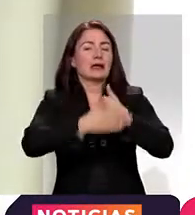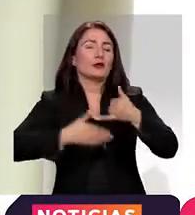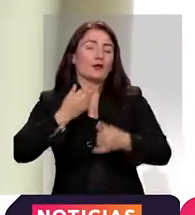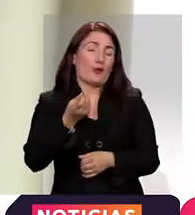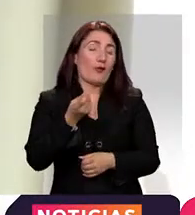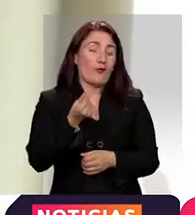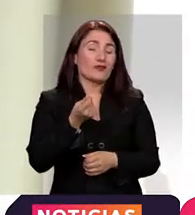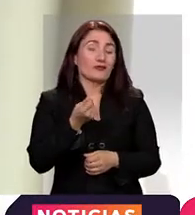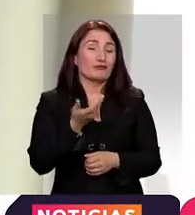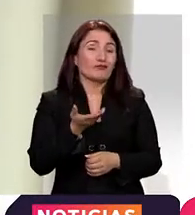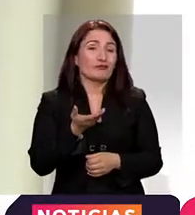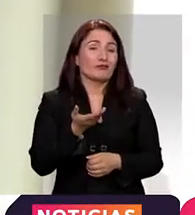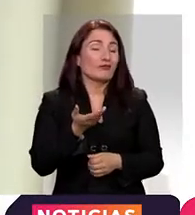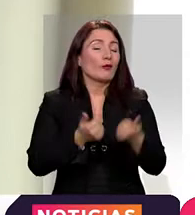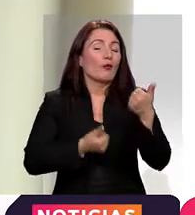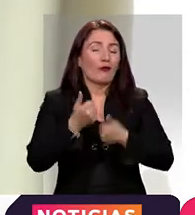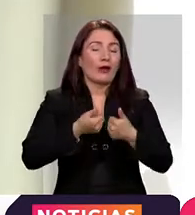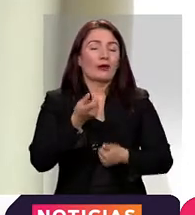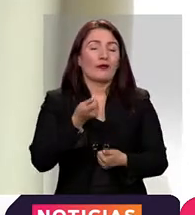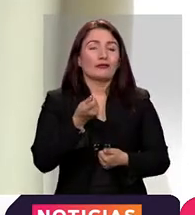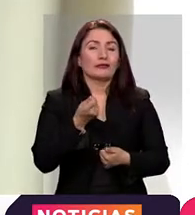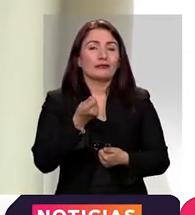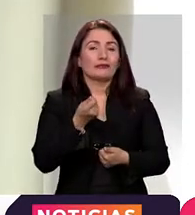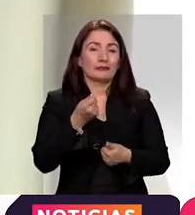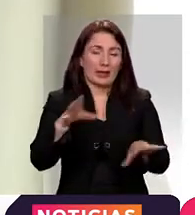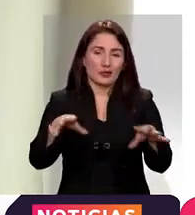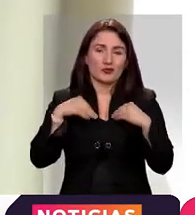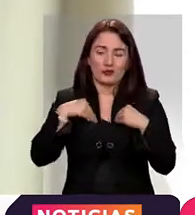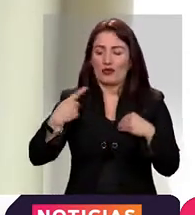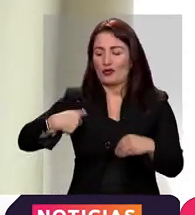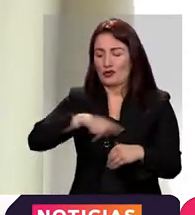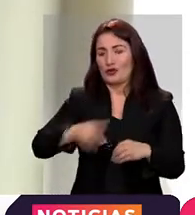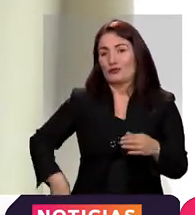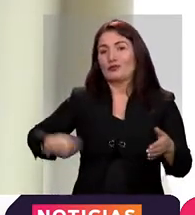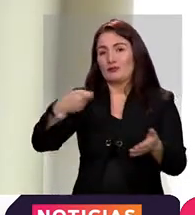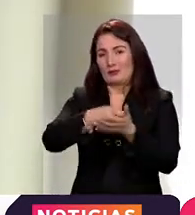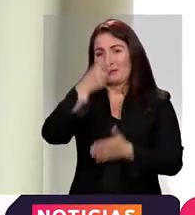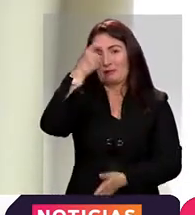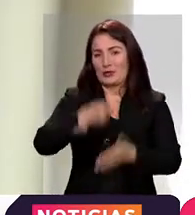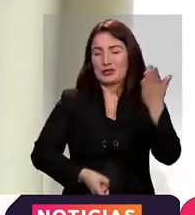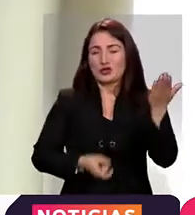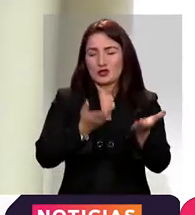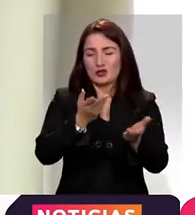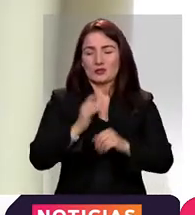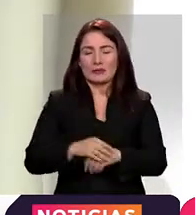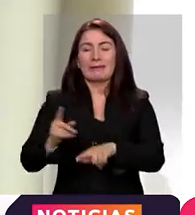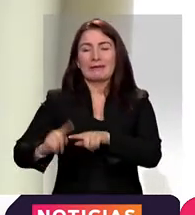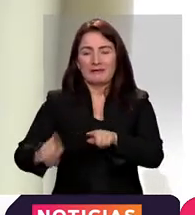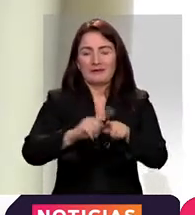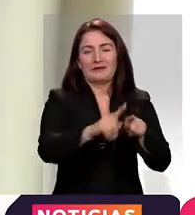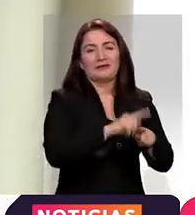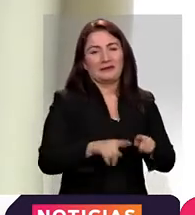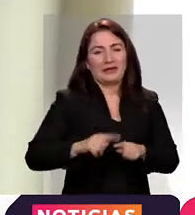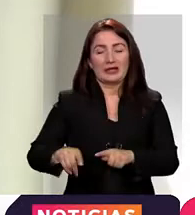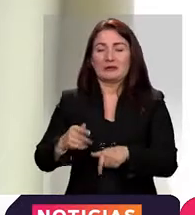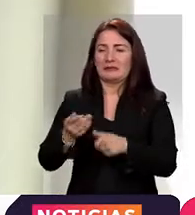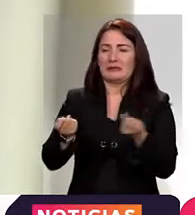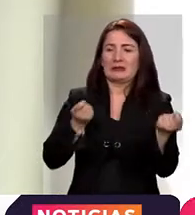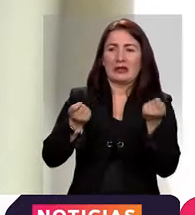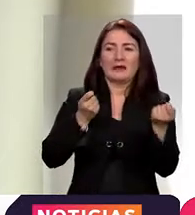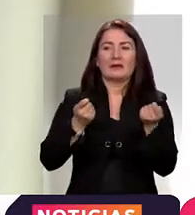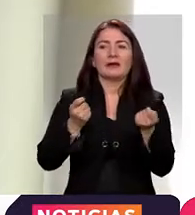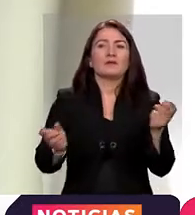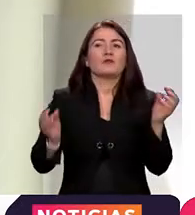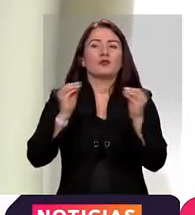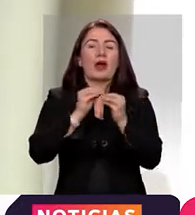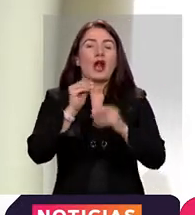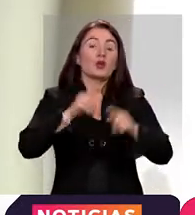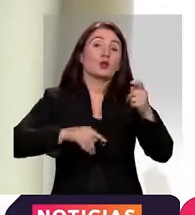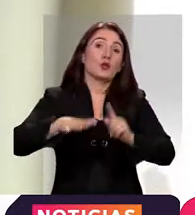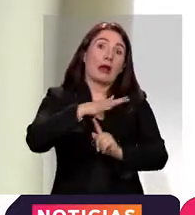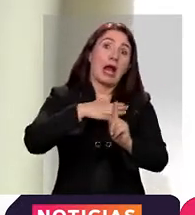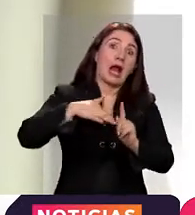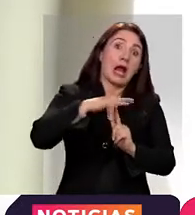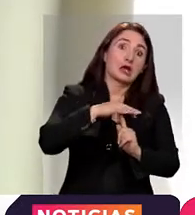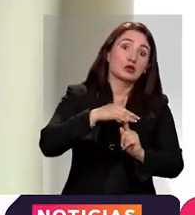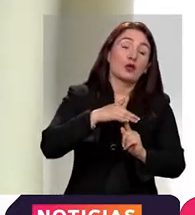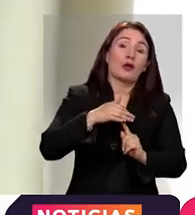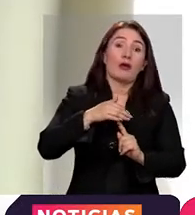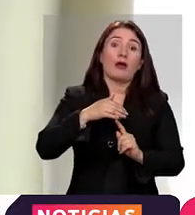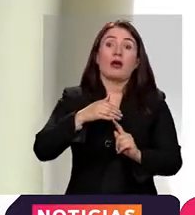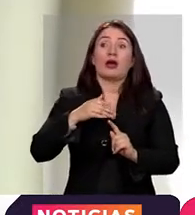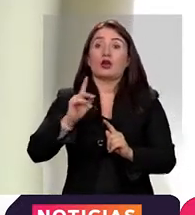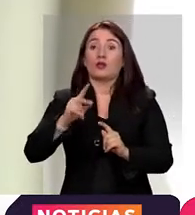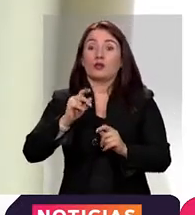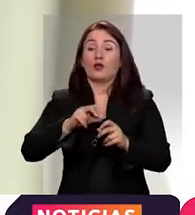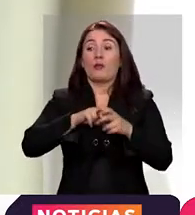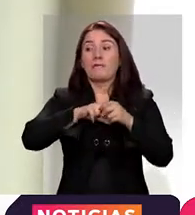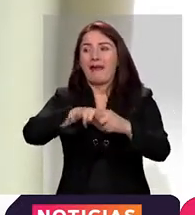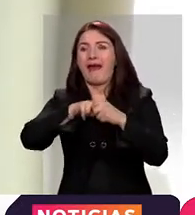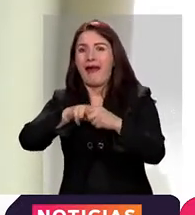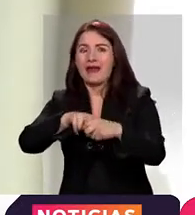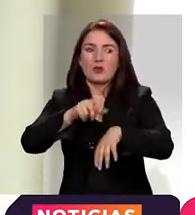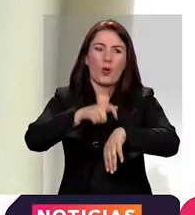ESOS BENEFICIOS TAMBIéN